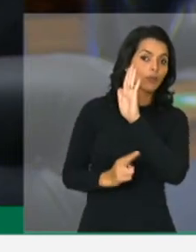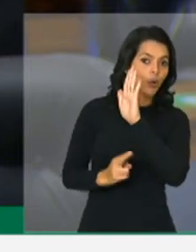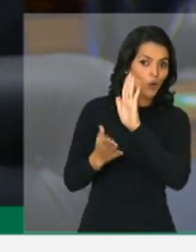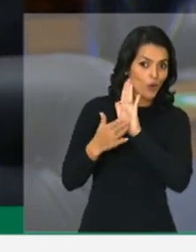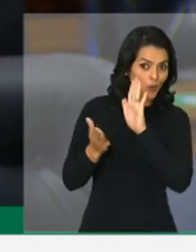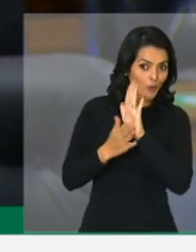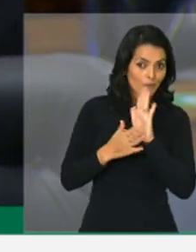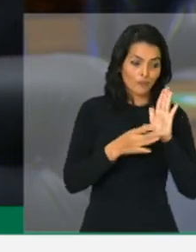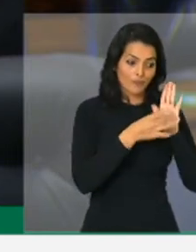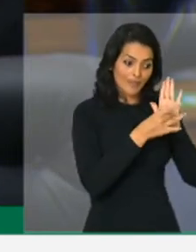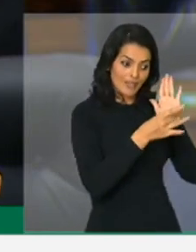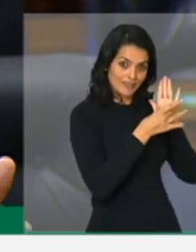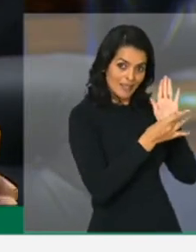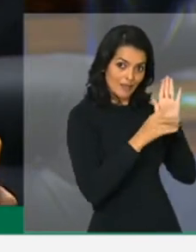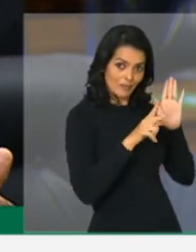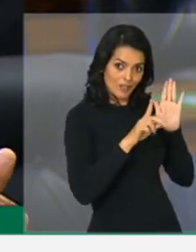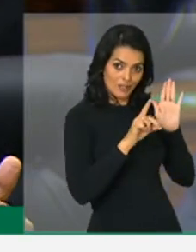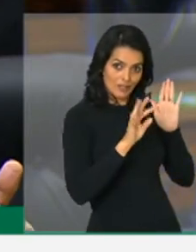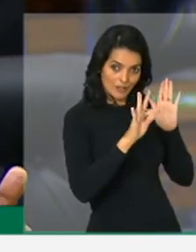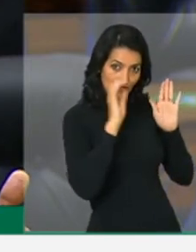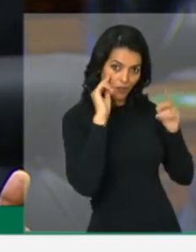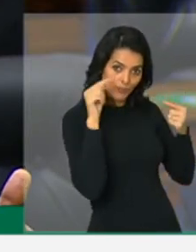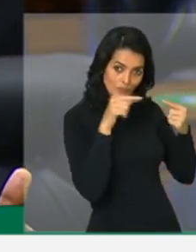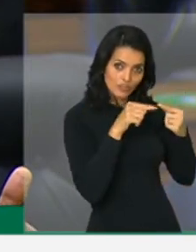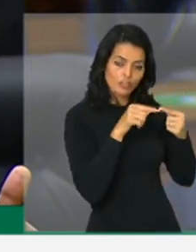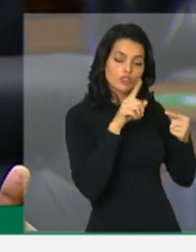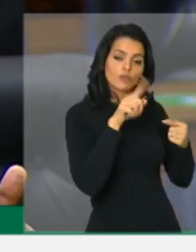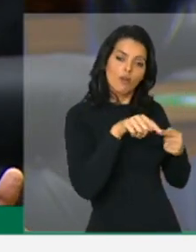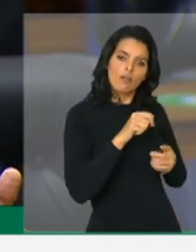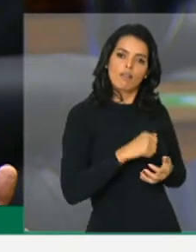DE GRANDES DEVEDORES NA MEDIDA 1016 NÓS VAMOS TRATAR GOIRCS, DOS PEQUENOS, AQUELES VINCULADOS ESPECIALMENTE É